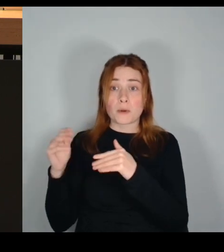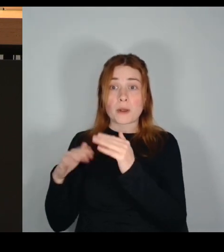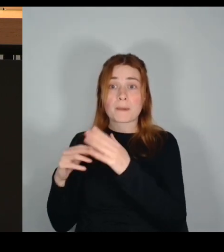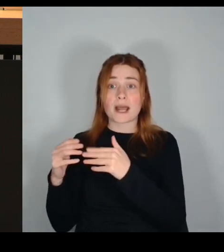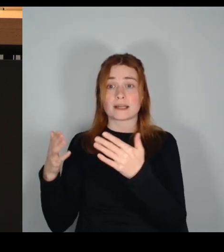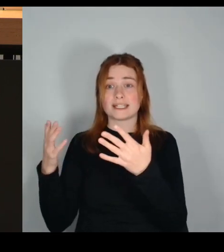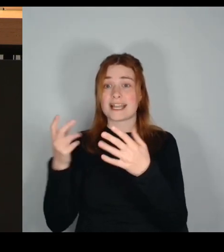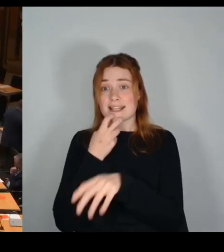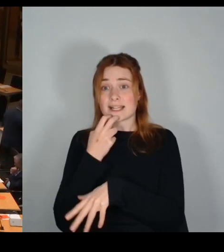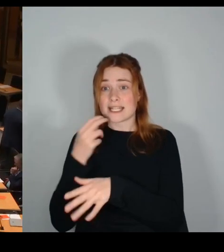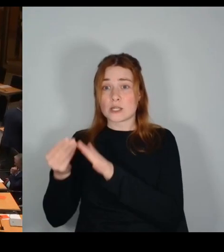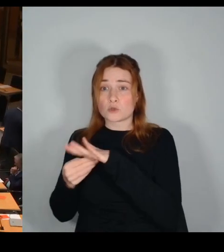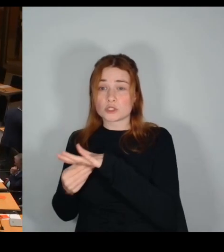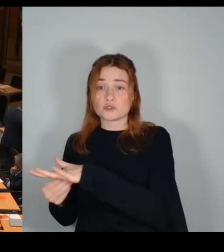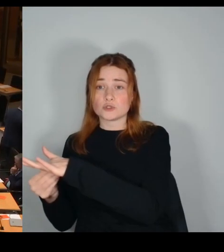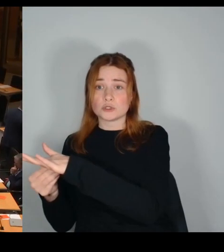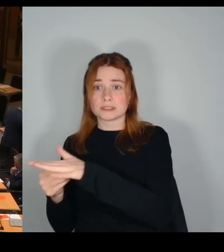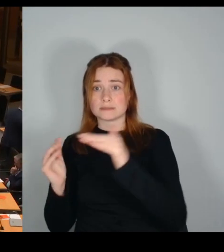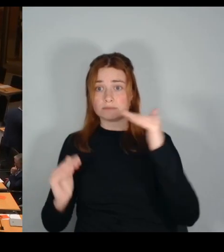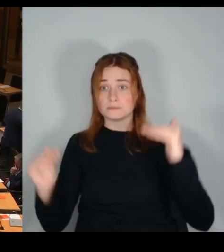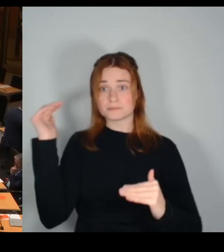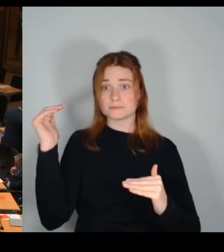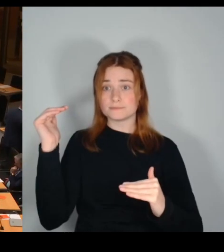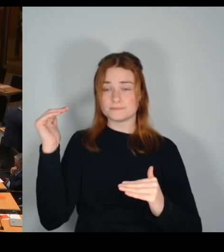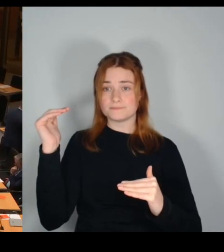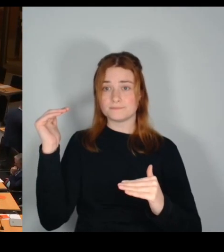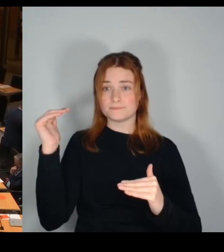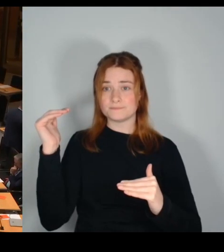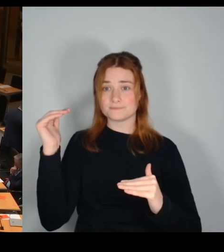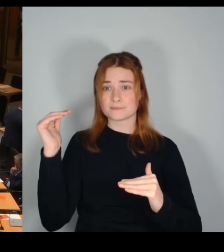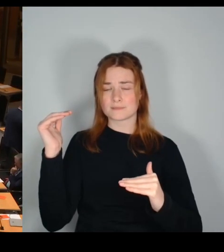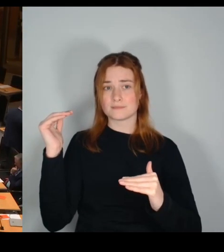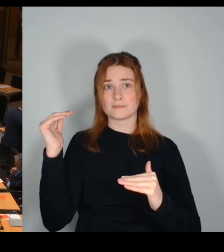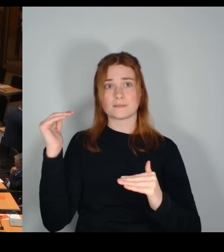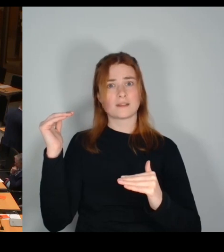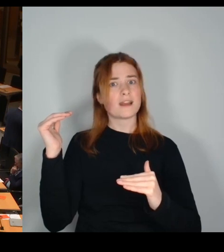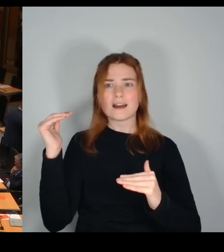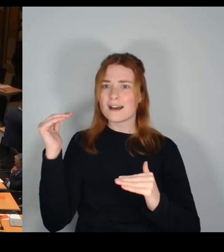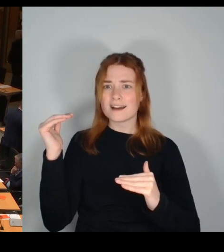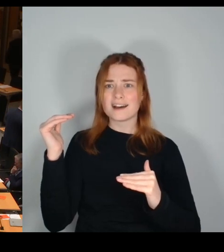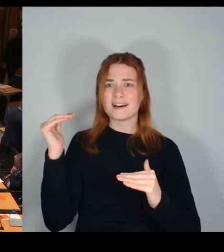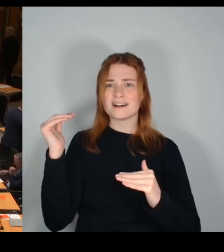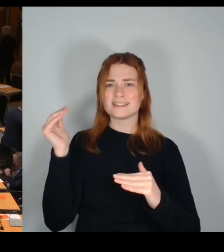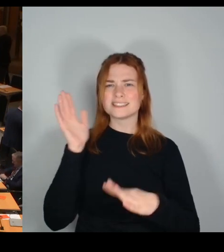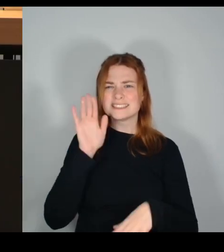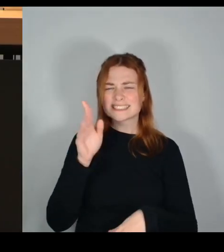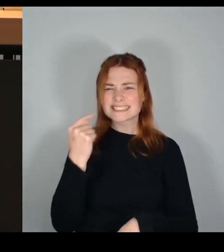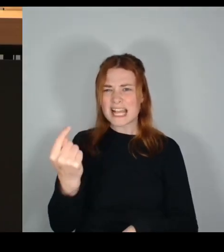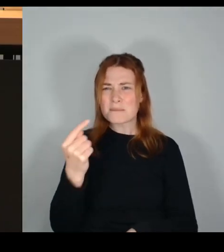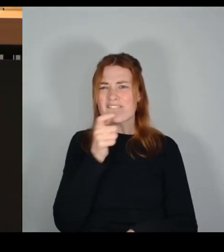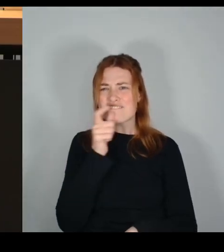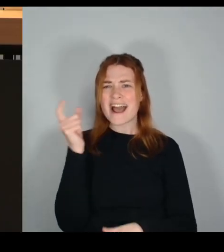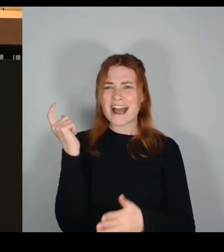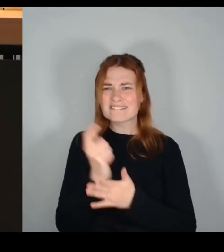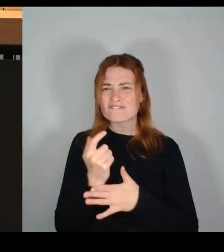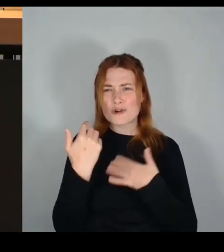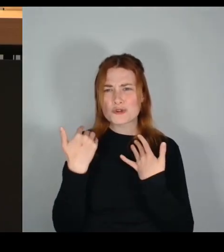Sie mit so verantwortungslos wie Sie so damit umgehen. Das kann ich nicht anders sagen. Und wir werden natürlich und